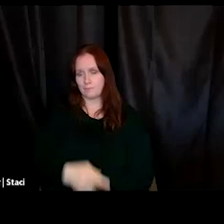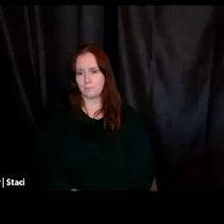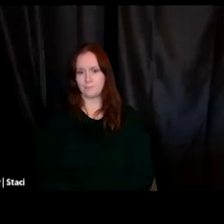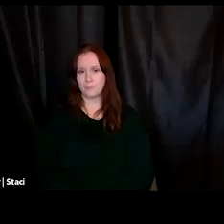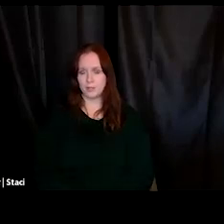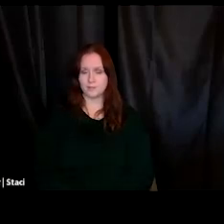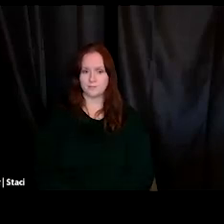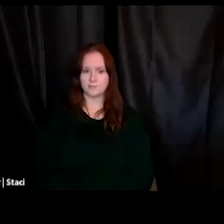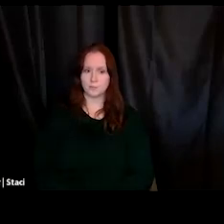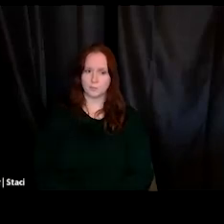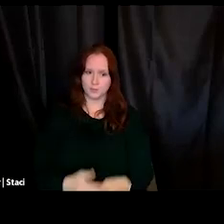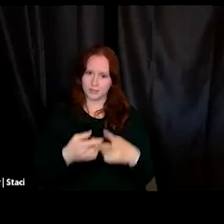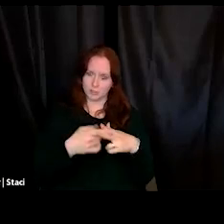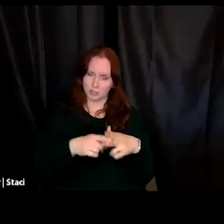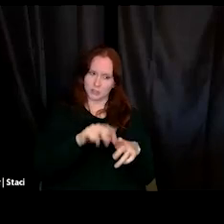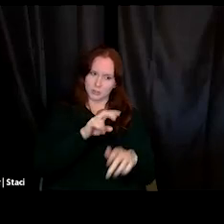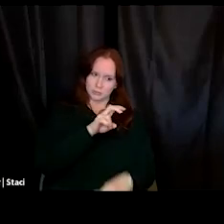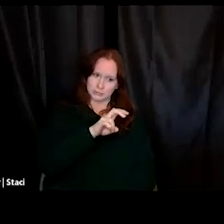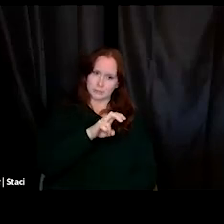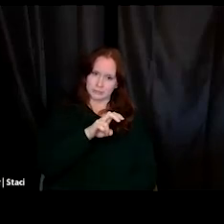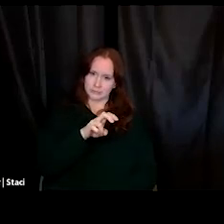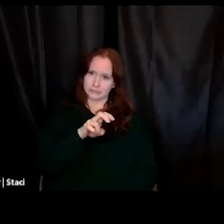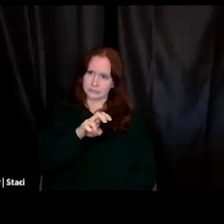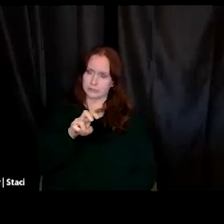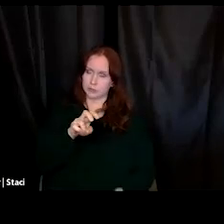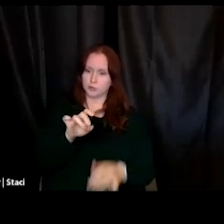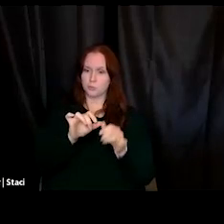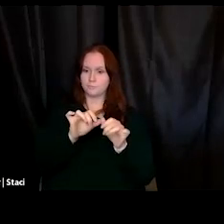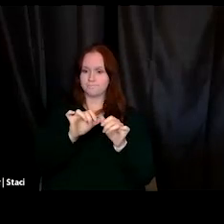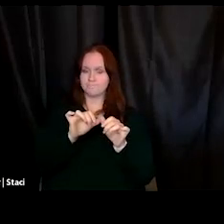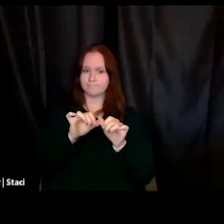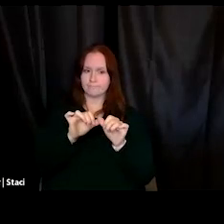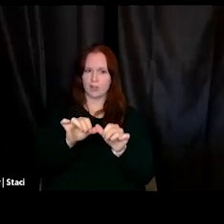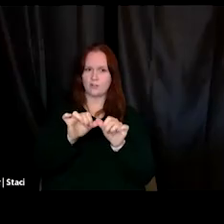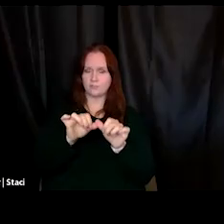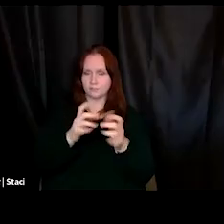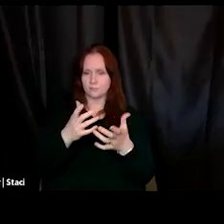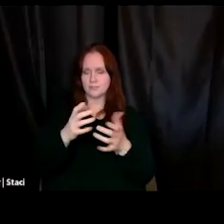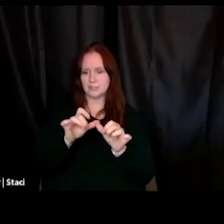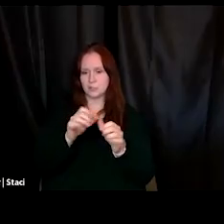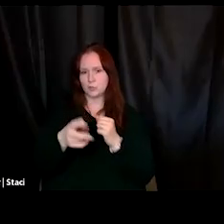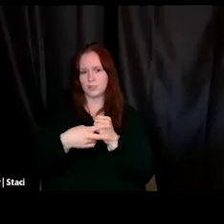Y como resultado, estas variables únicas a menudo conducen a desafíos únicos